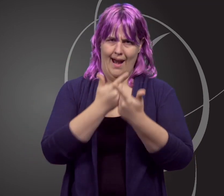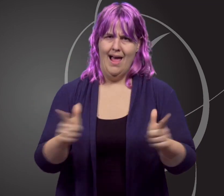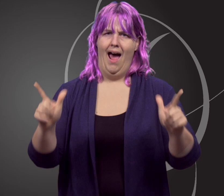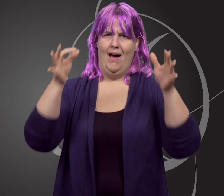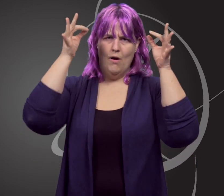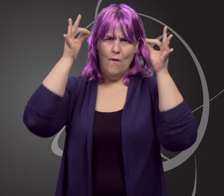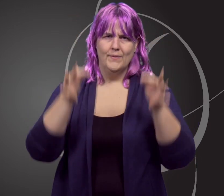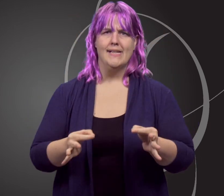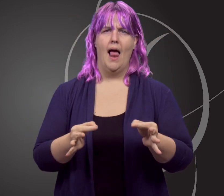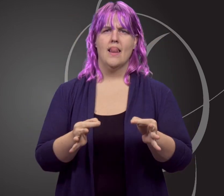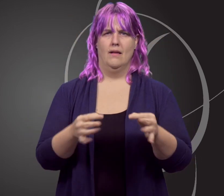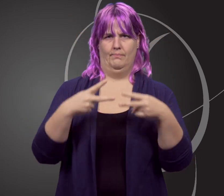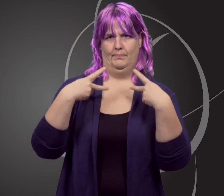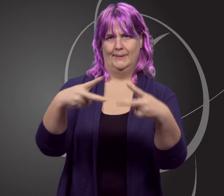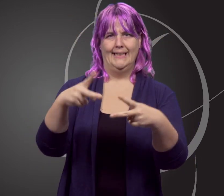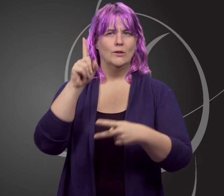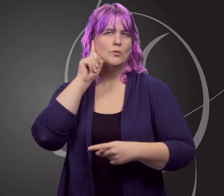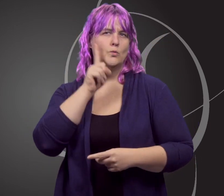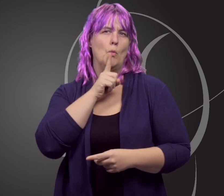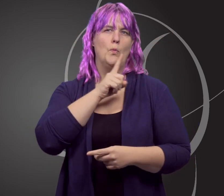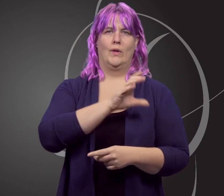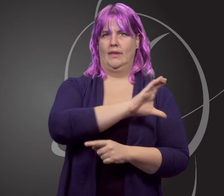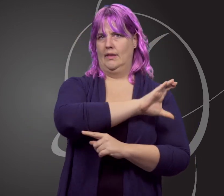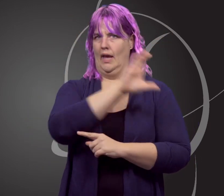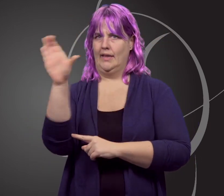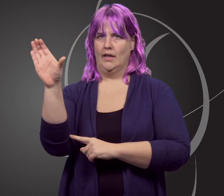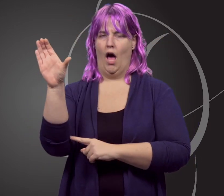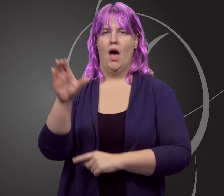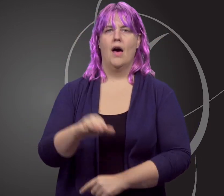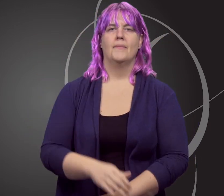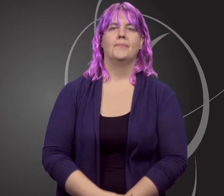comme langues officielles des Sourds au Canada.